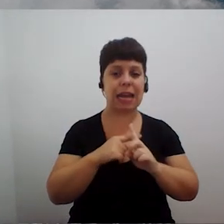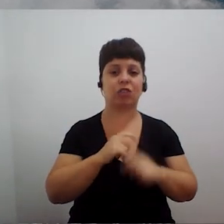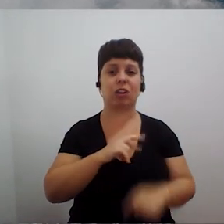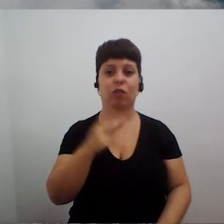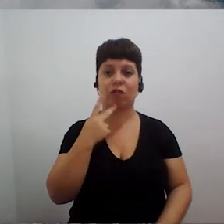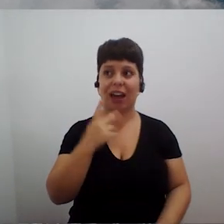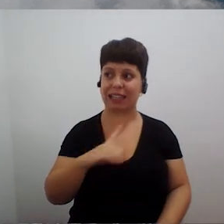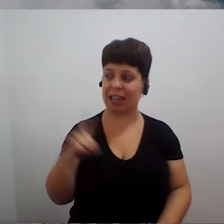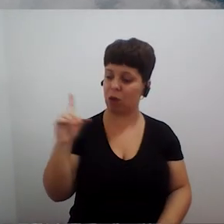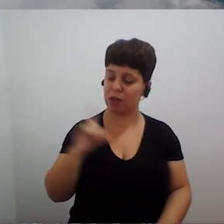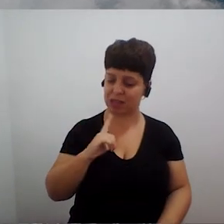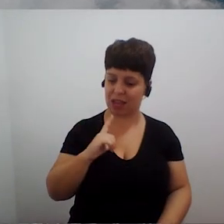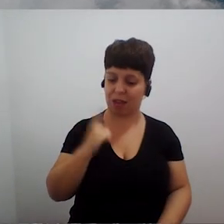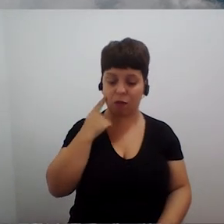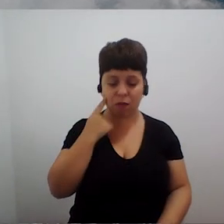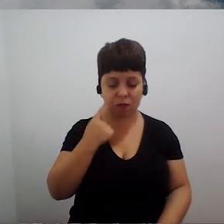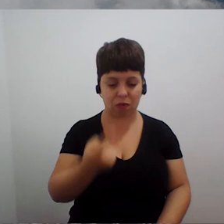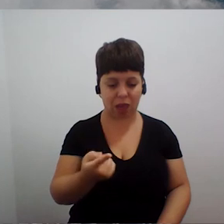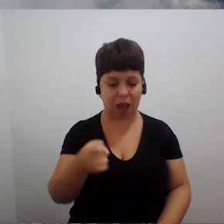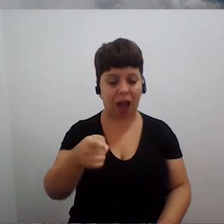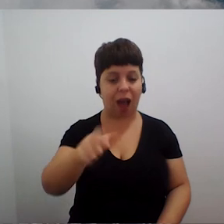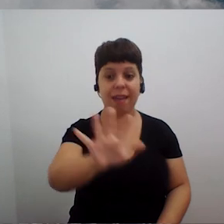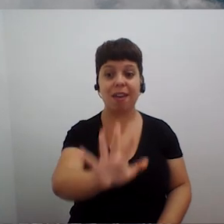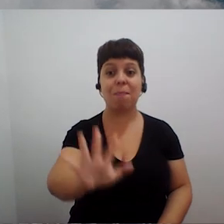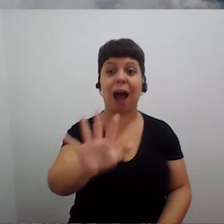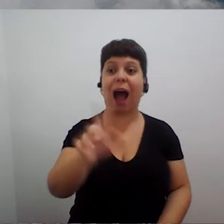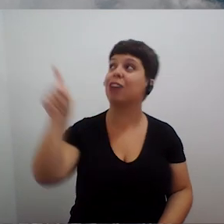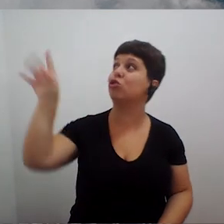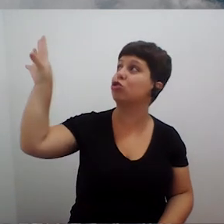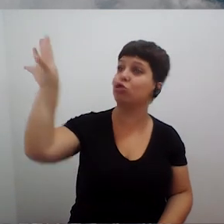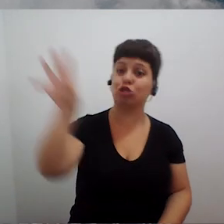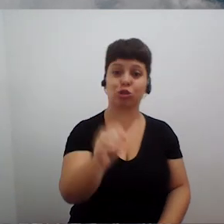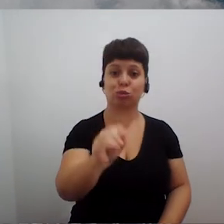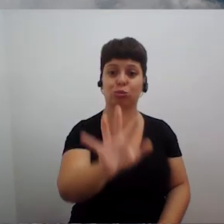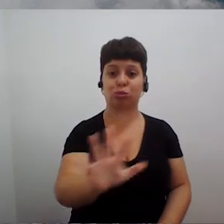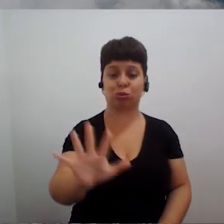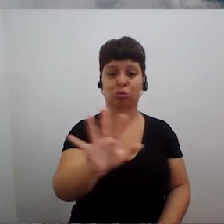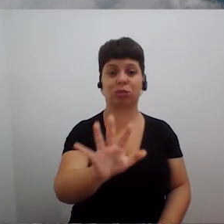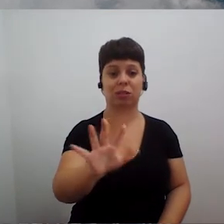de um Deus, ao ver o oceano como imagem desse Deus vai compreender que Deus mesmo